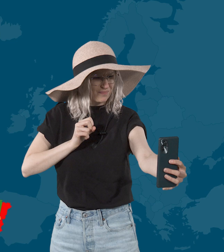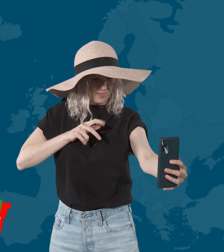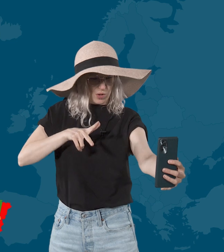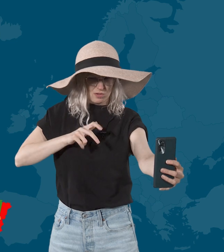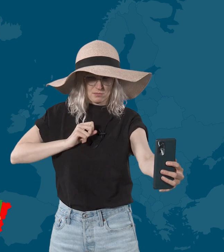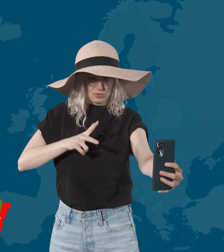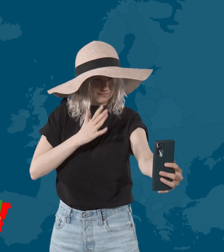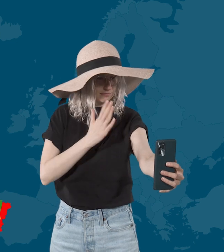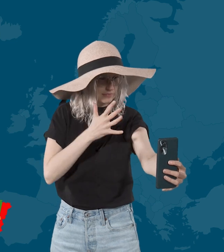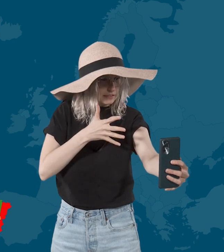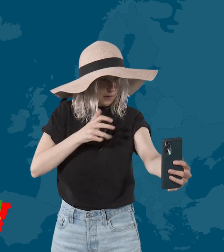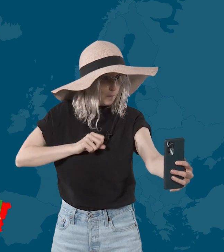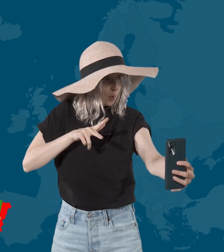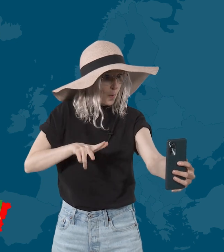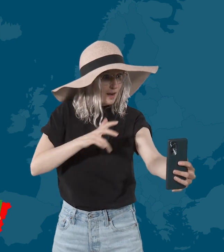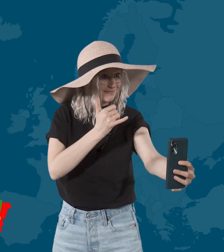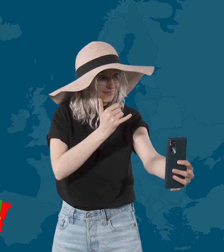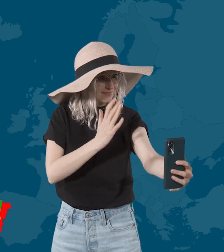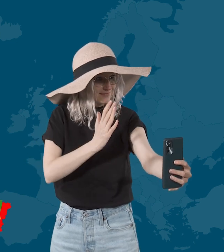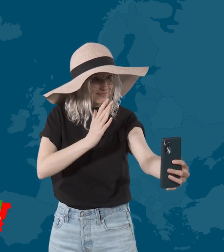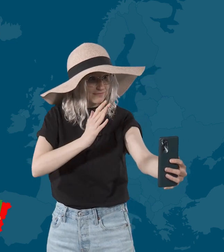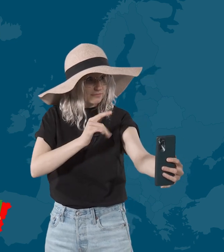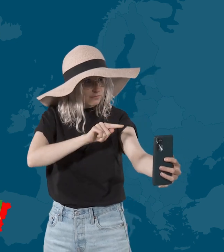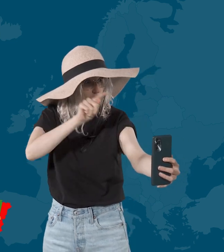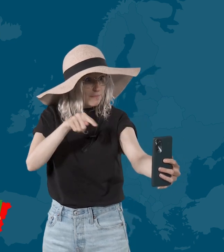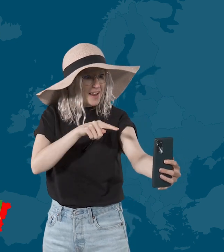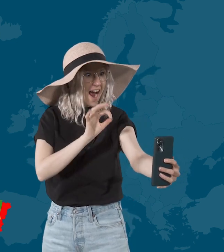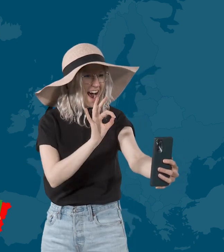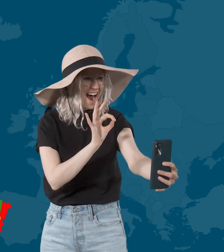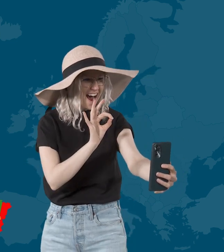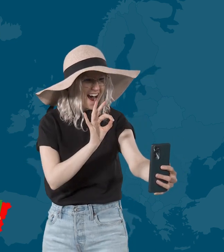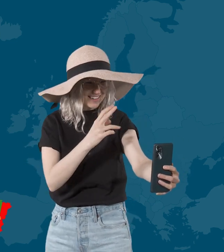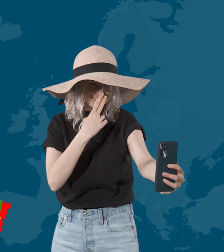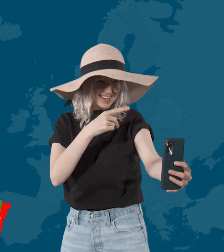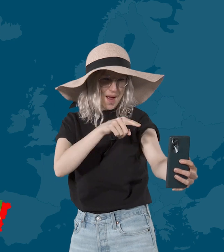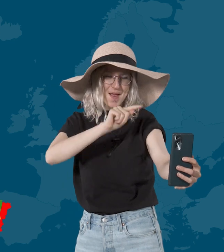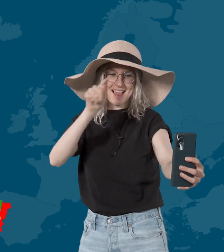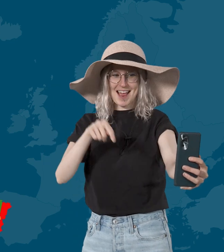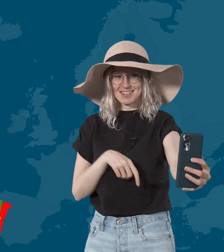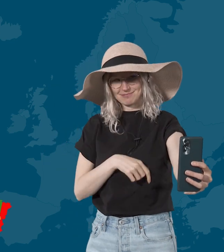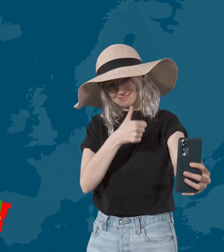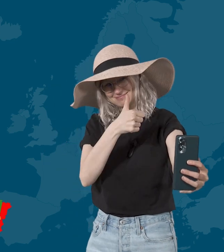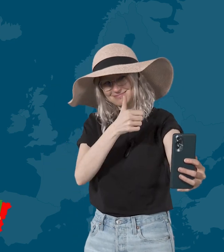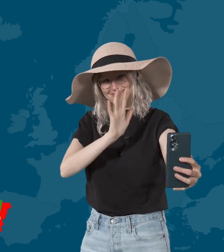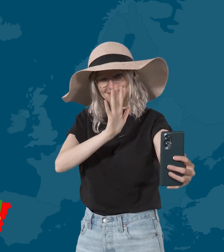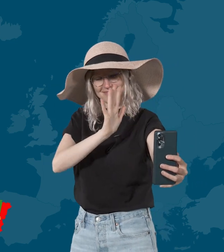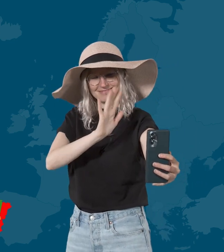How do you sign "Portugal"? Like this? Yeah! You're coming? Perfect, see you there! Bye!